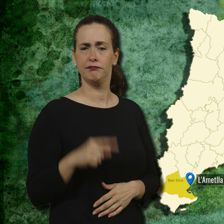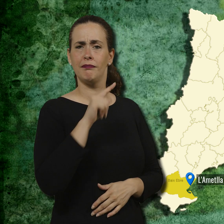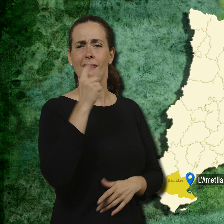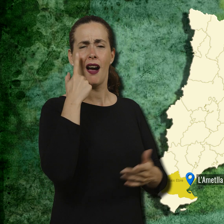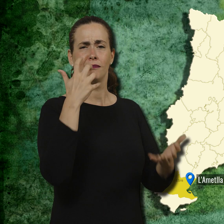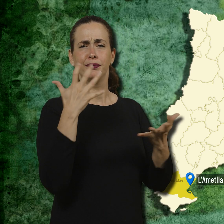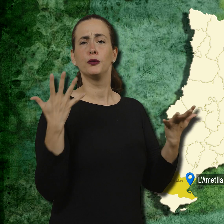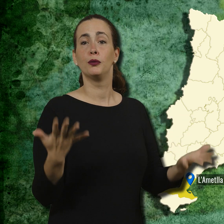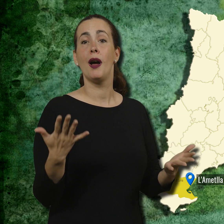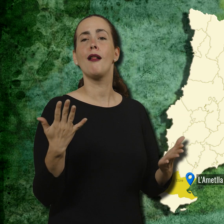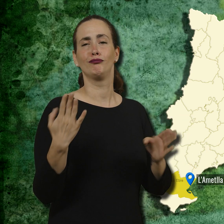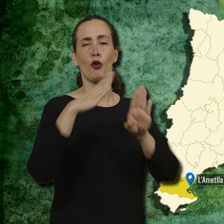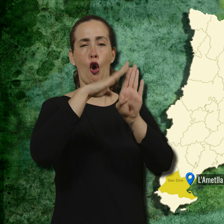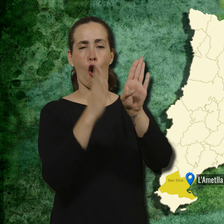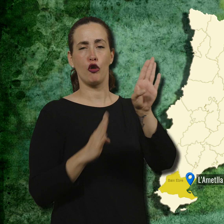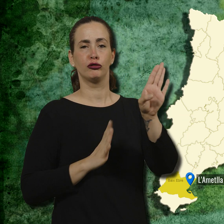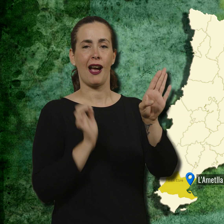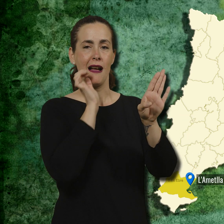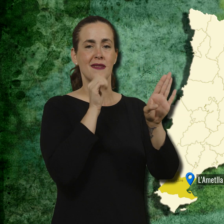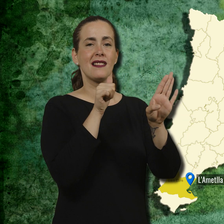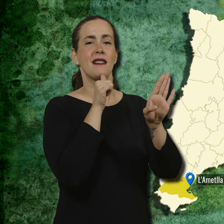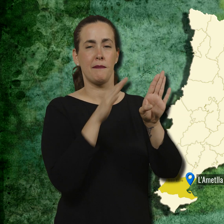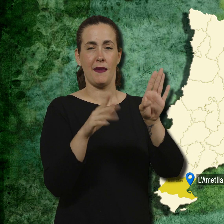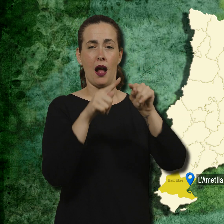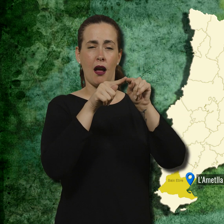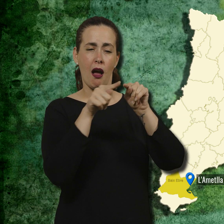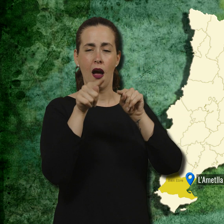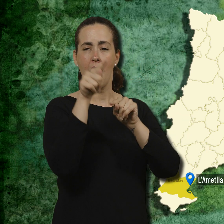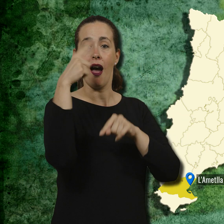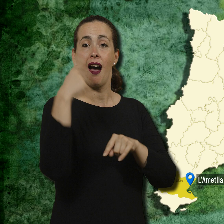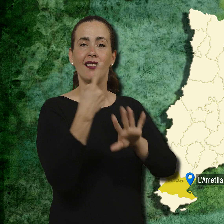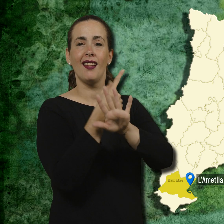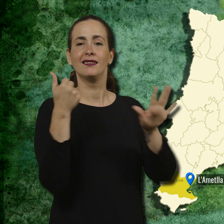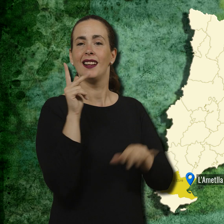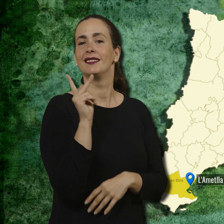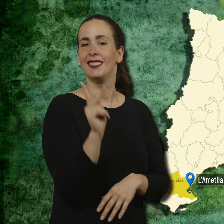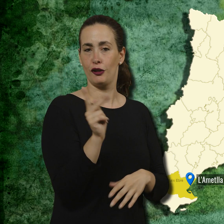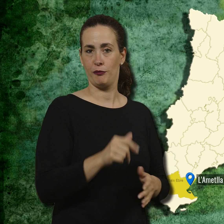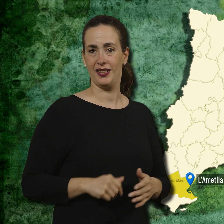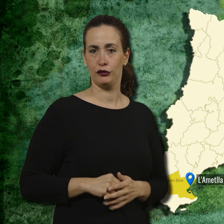Destacat: La costa de l'Ametlla de Mar, que té setze quilòmetres de longitud,